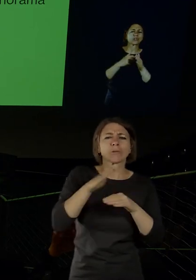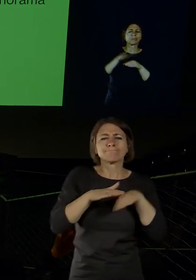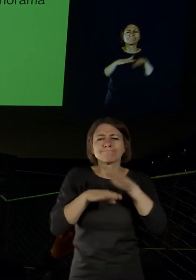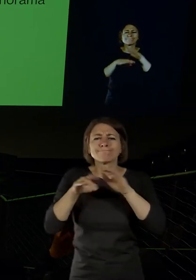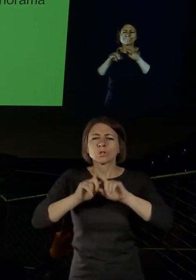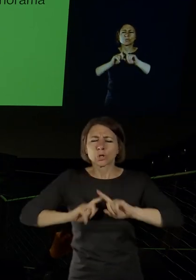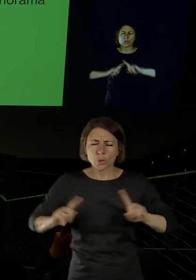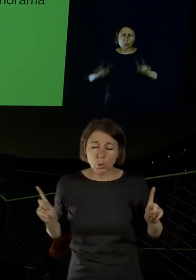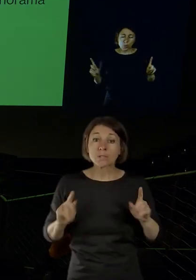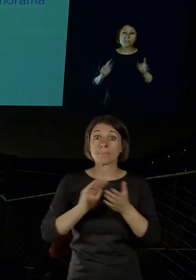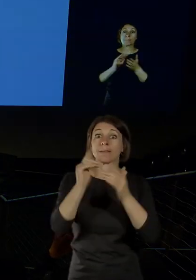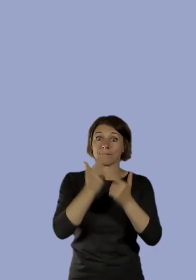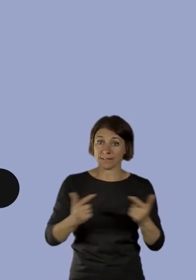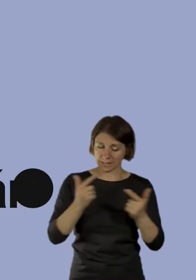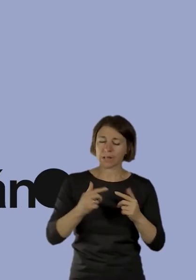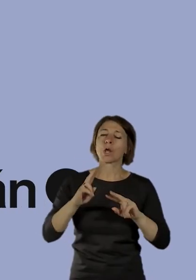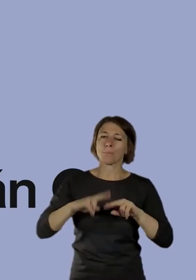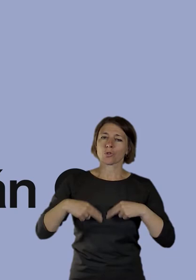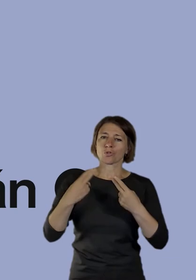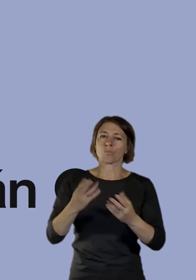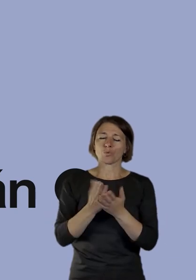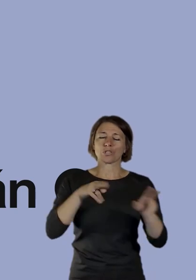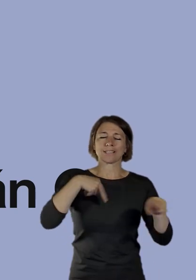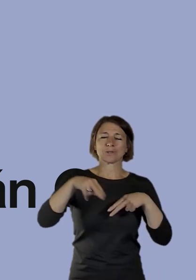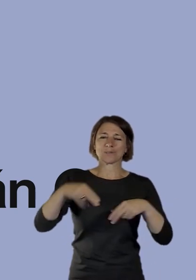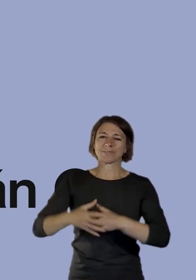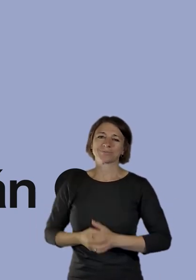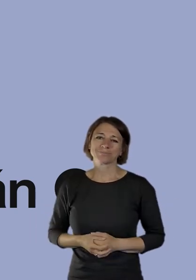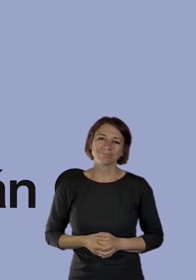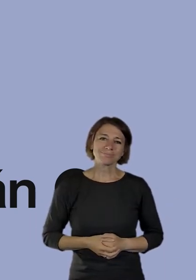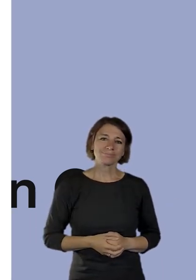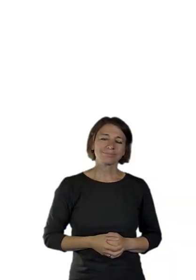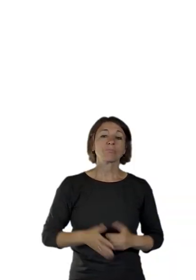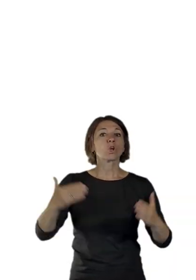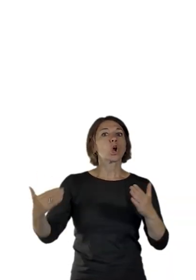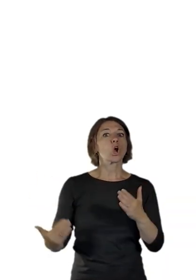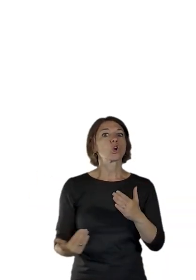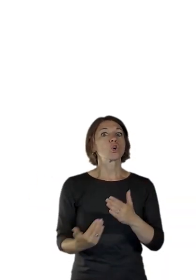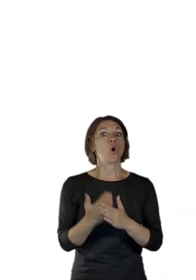Takže poprosím. -Nový územní plán pro Prahu, Metropolitní plán, se skládá z textové